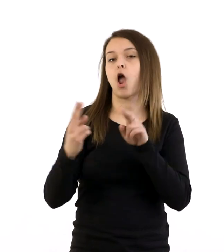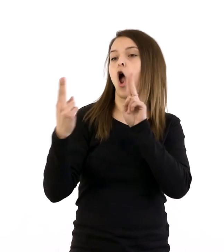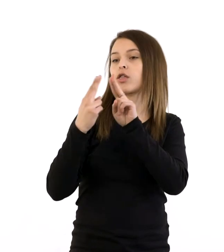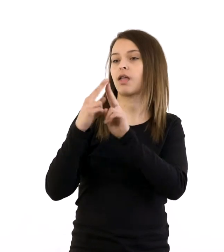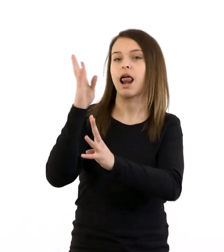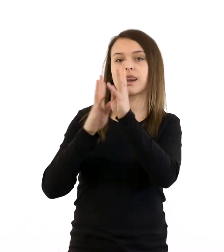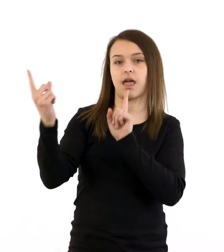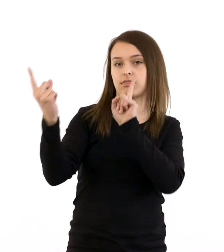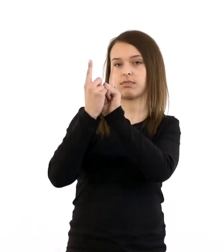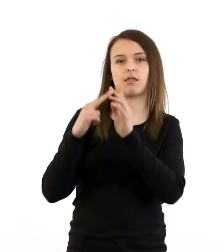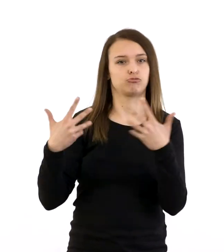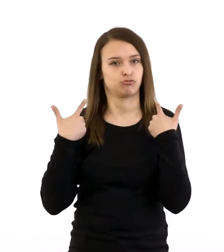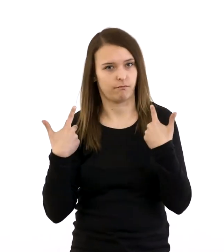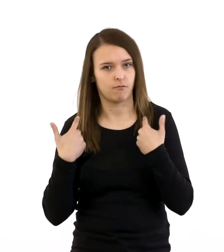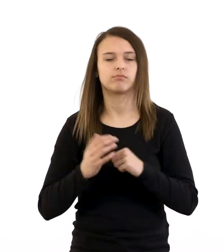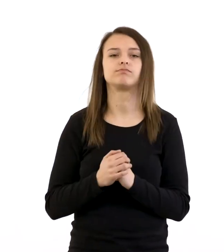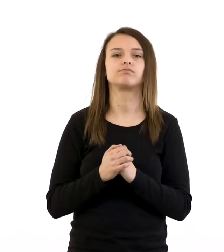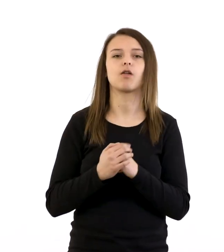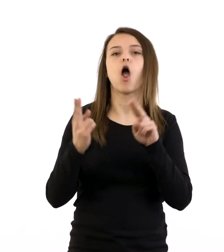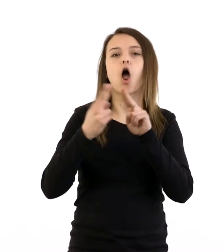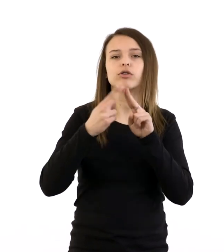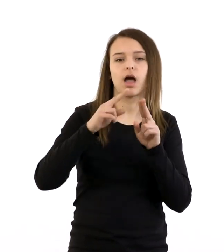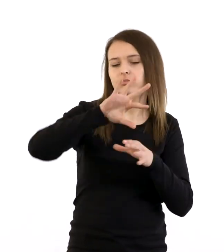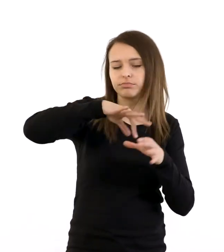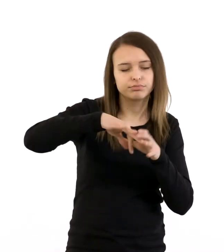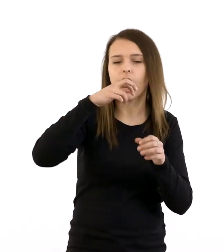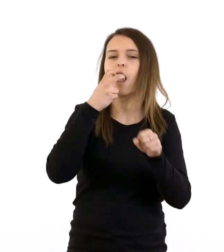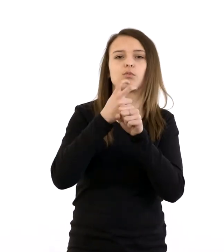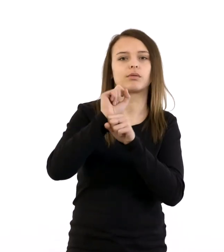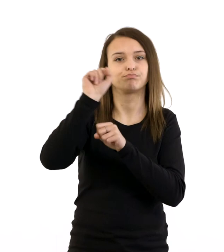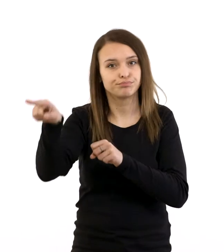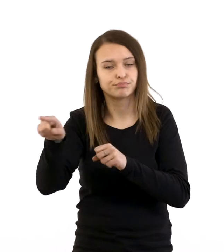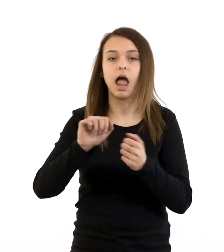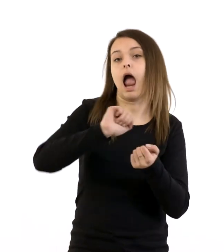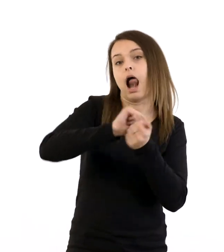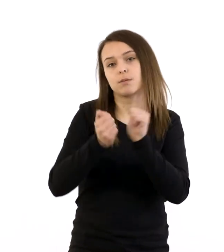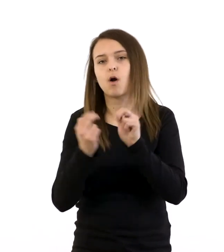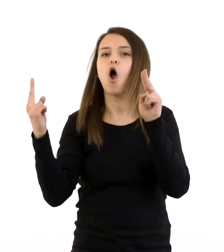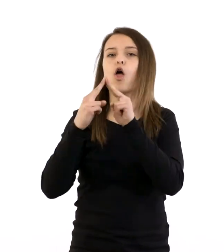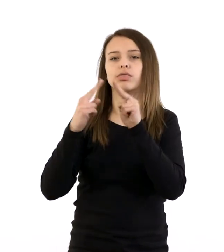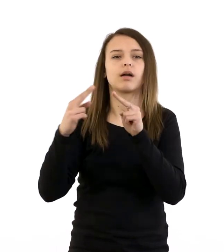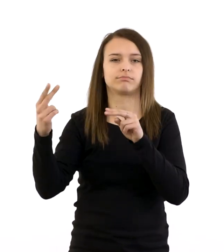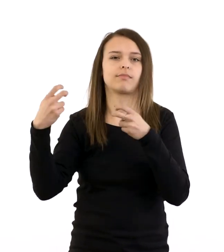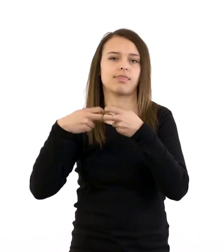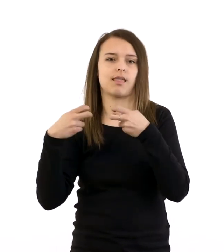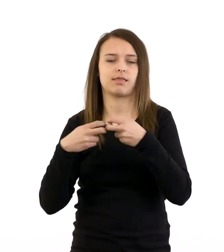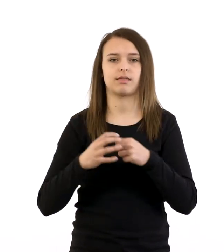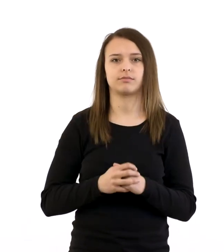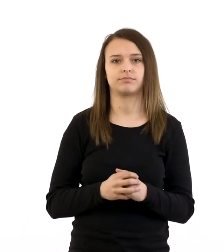bezpośredni kontakt z klientem; kontakt zautomatyzowany lub kontakt przez internet.